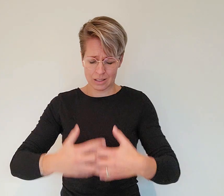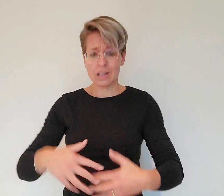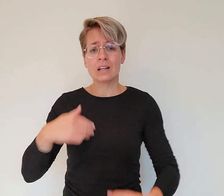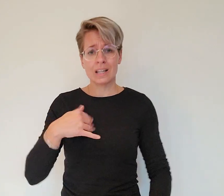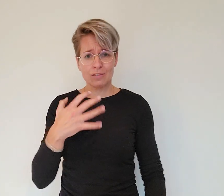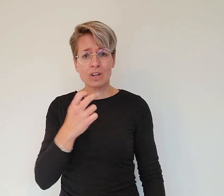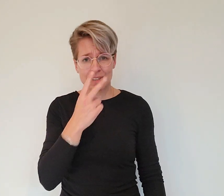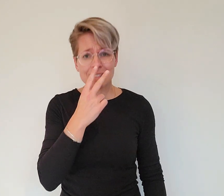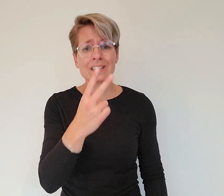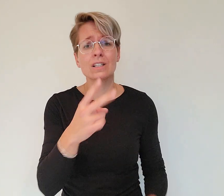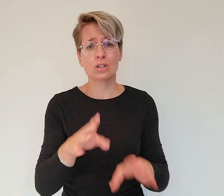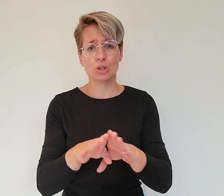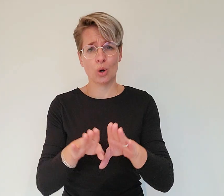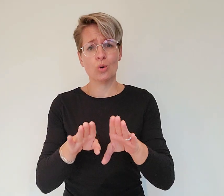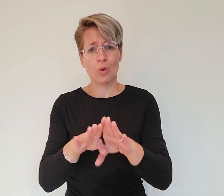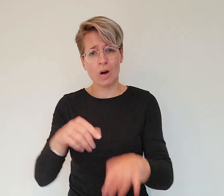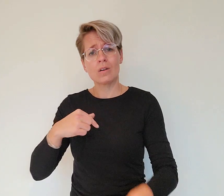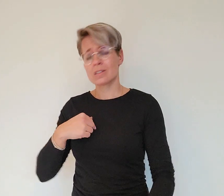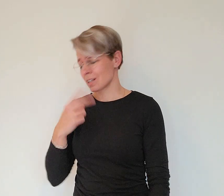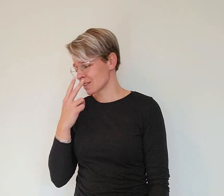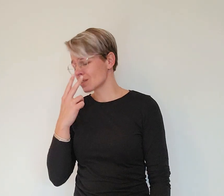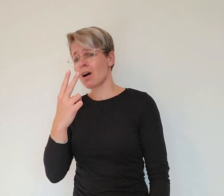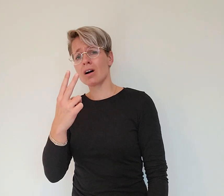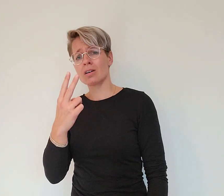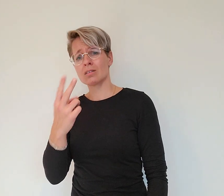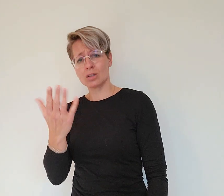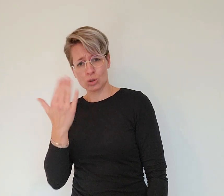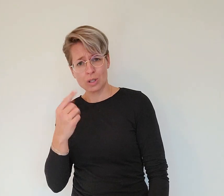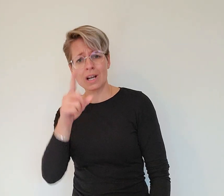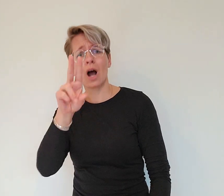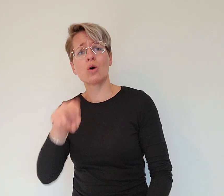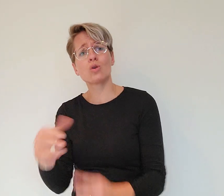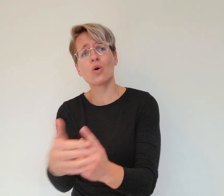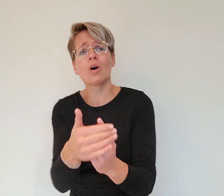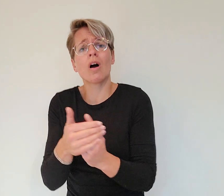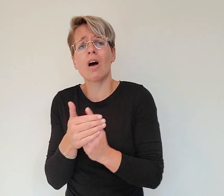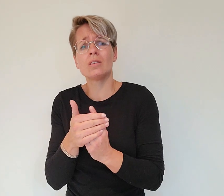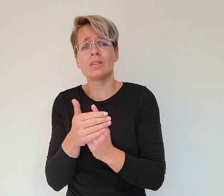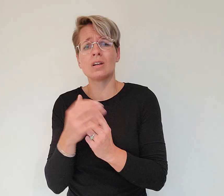Ik wil weer zien zoals ik zag, toen ik jou nog had